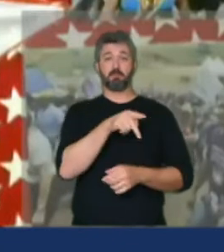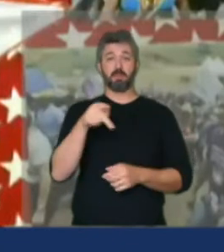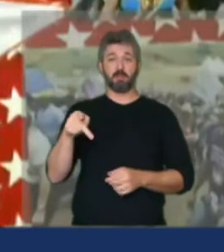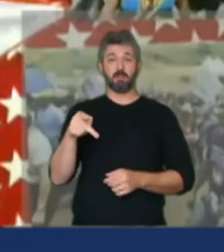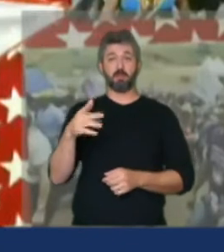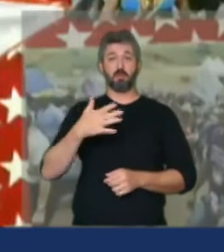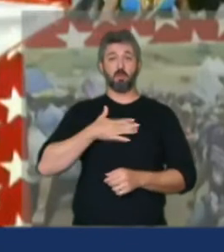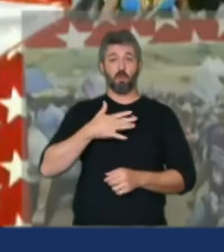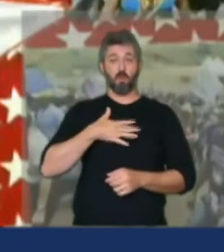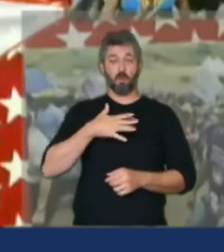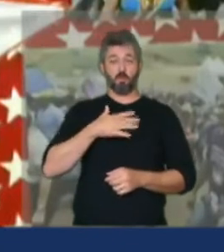REGISTROS SEJAM DIVULGADOS NA VOZ DO BRASIL COMO TAMBÉM NOS